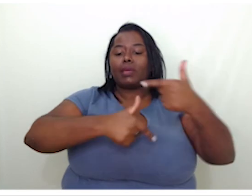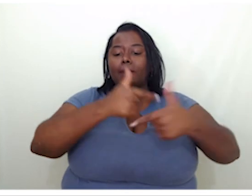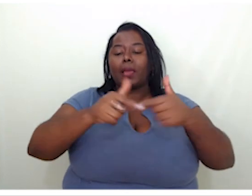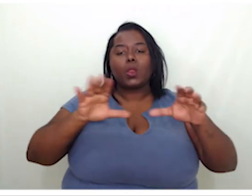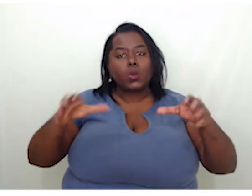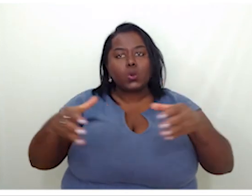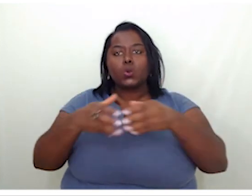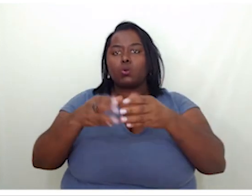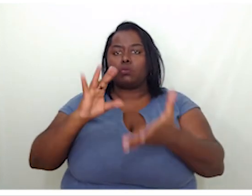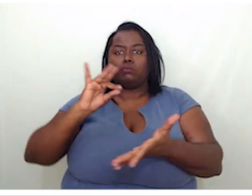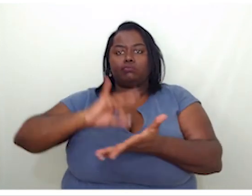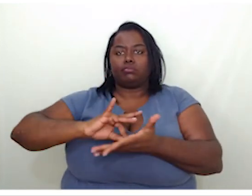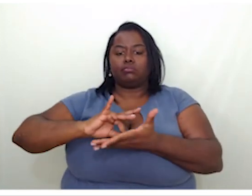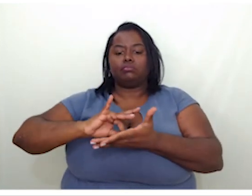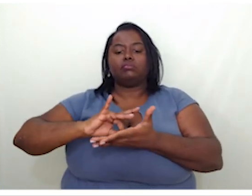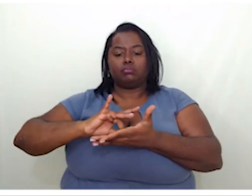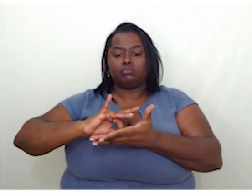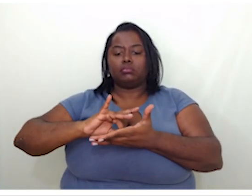Próximamente, sobre entornos de aprendizaje.